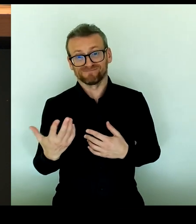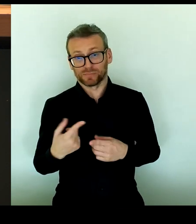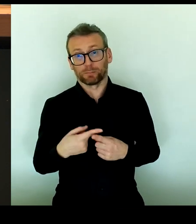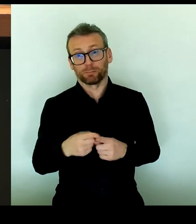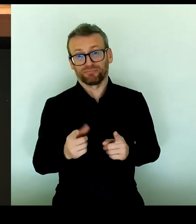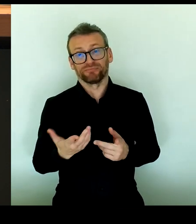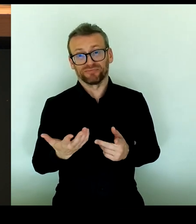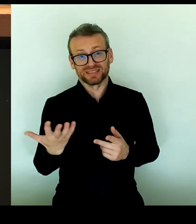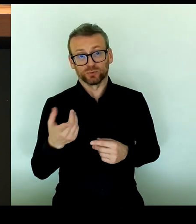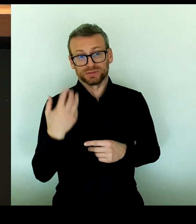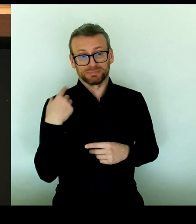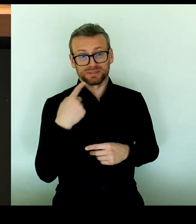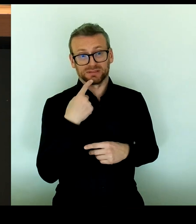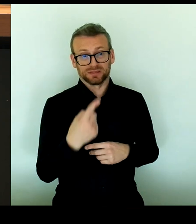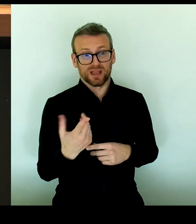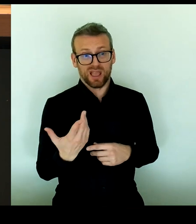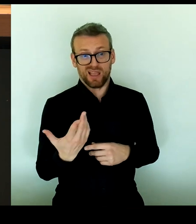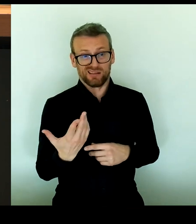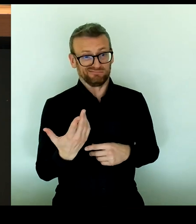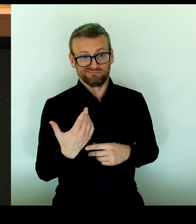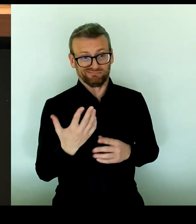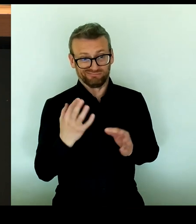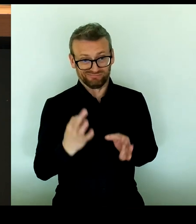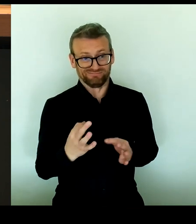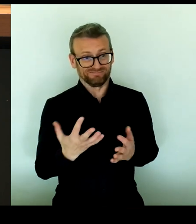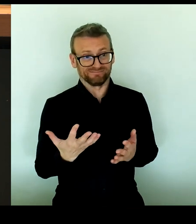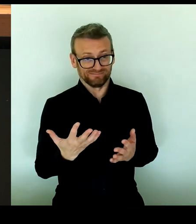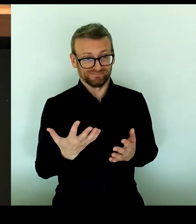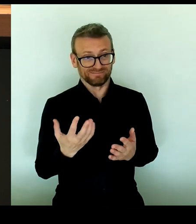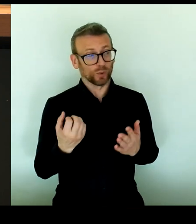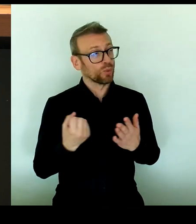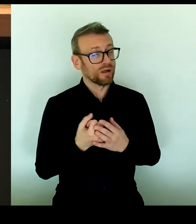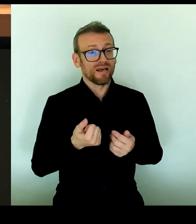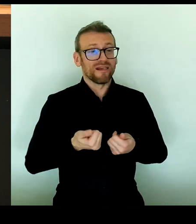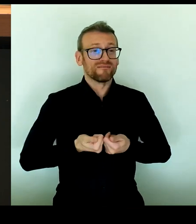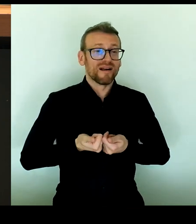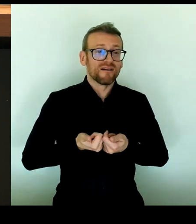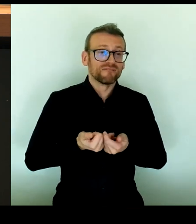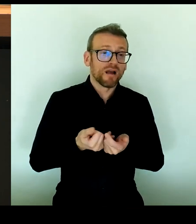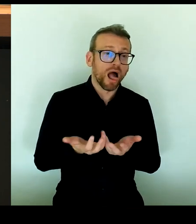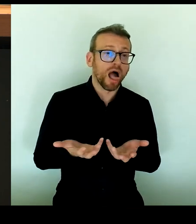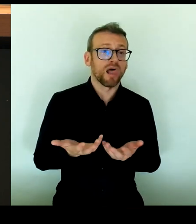Beteiligten zusammen eingegangen ist. Und dieses Bündnis hat nicht funktioniert.